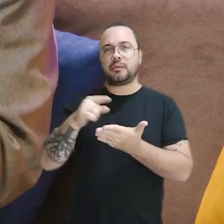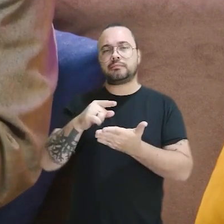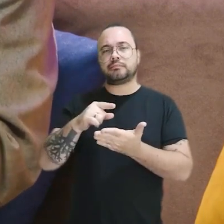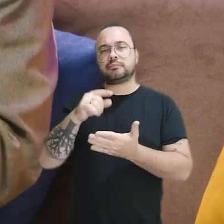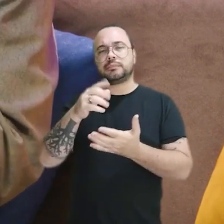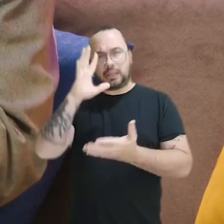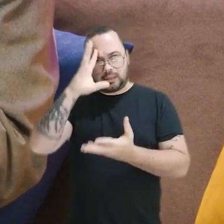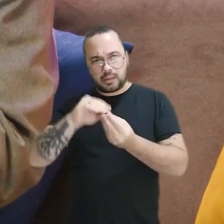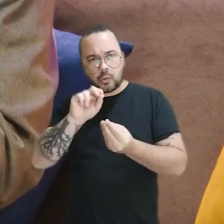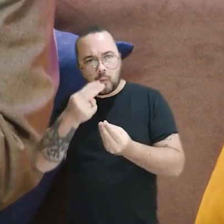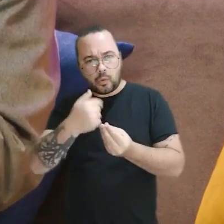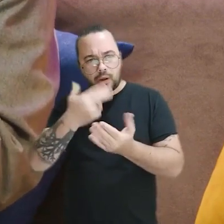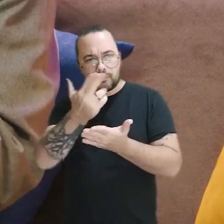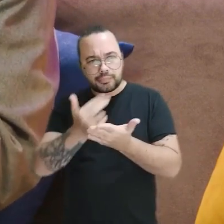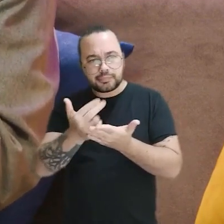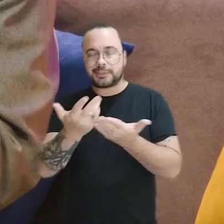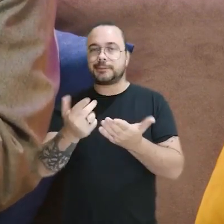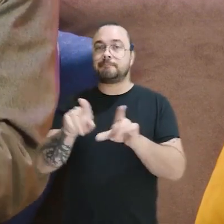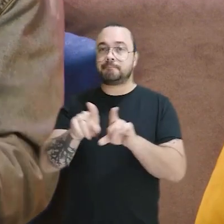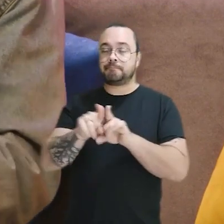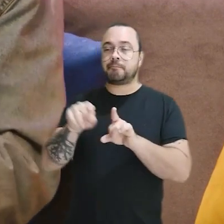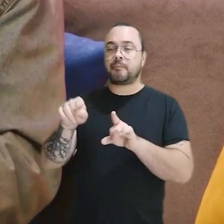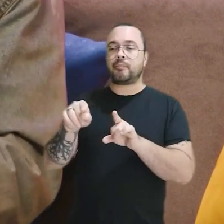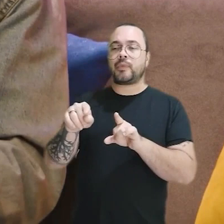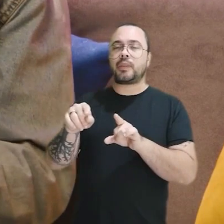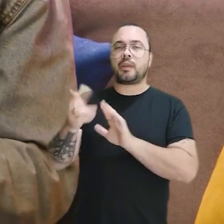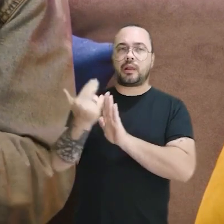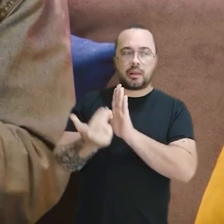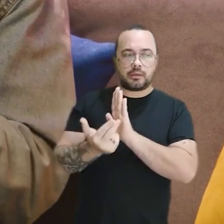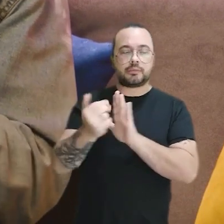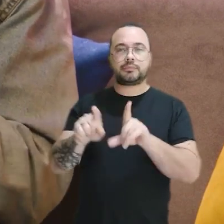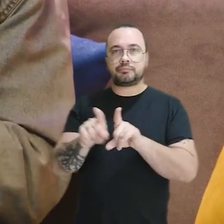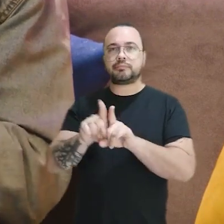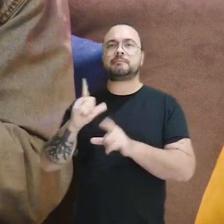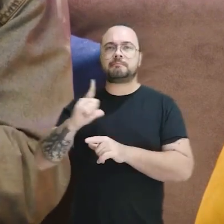que eu Desenhe?" também pela "Banca do Minhoca". São ilustrações, né, um livro com várias ilustrações feitas